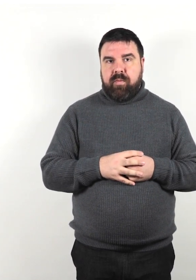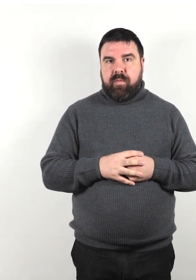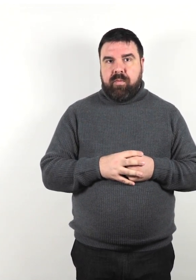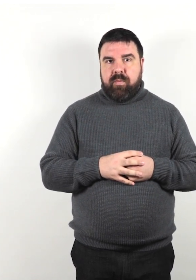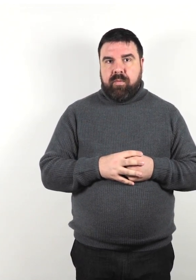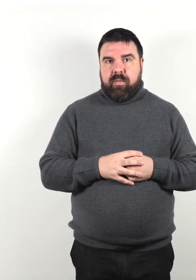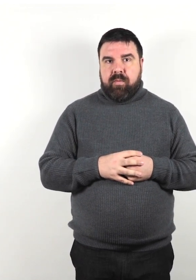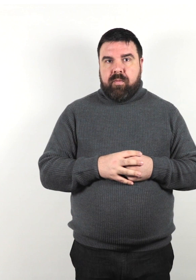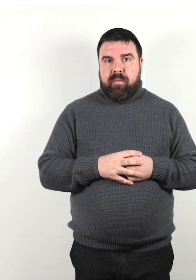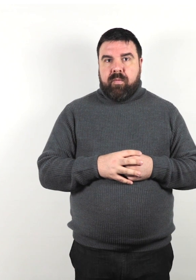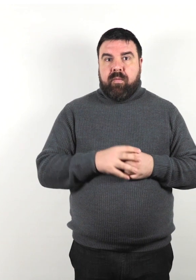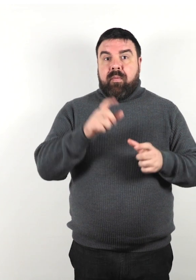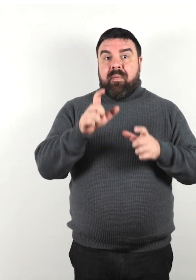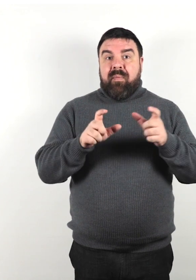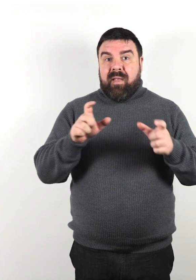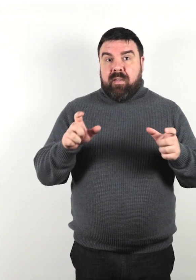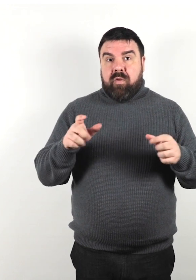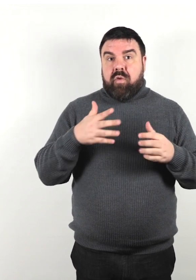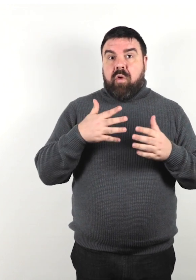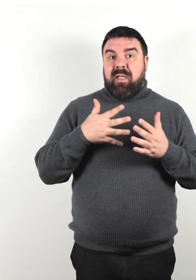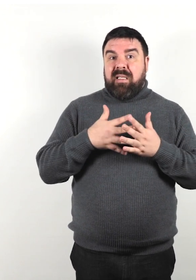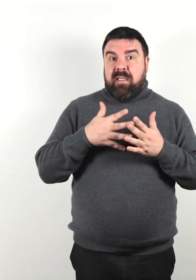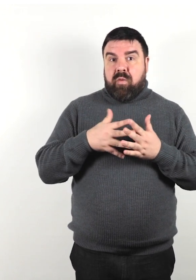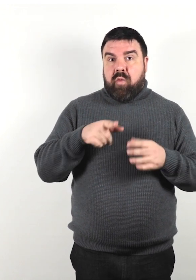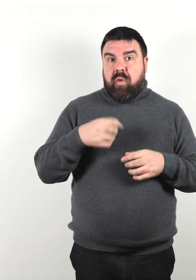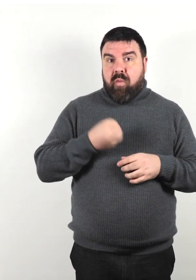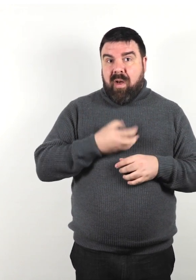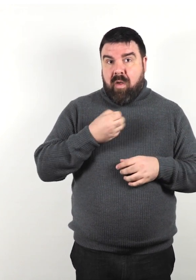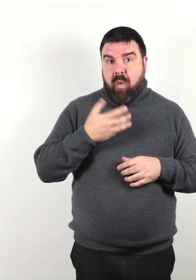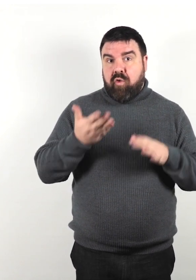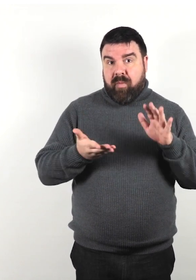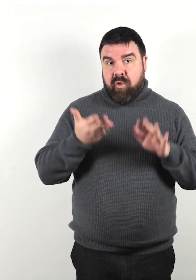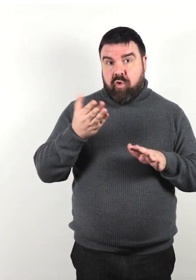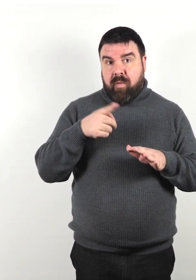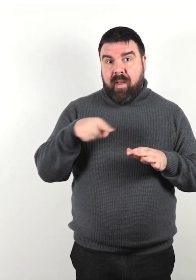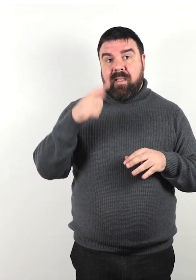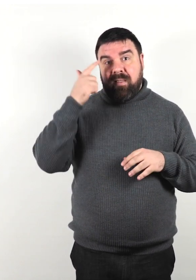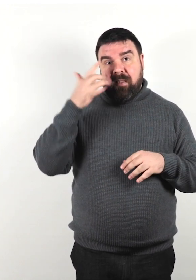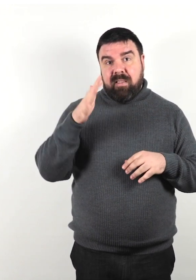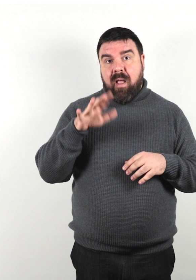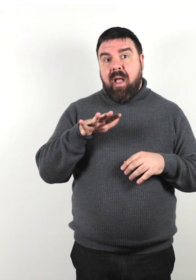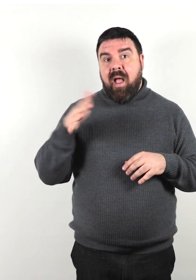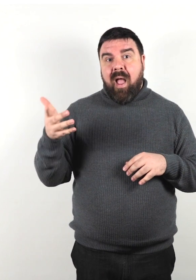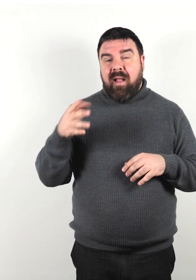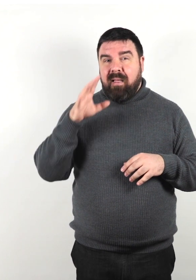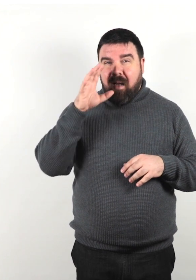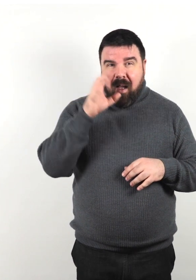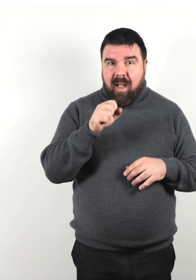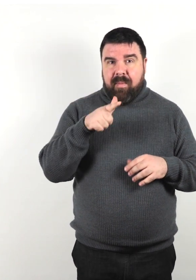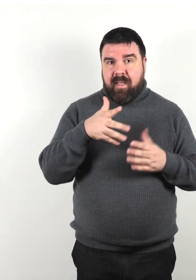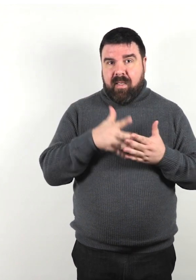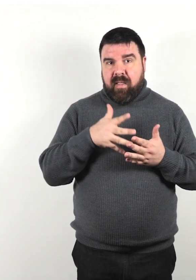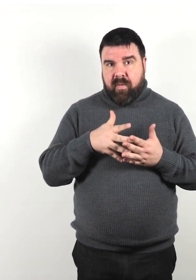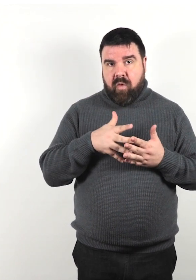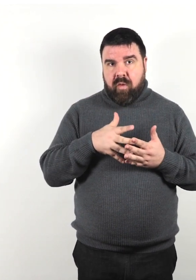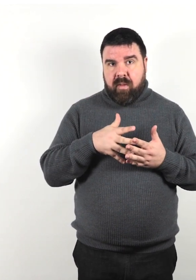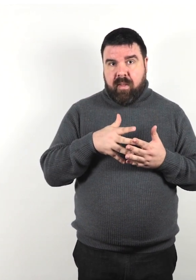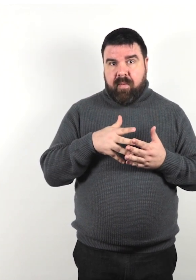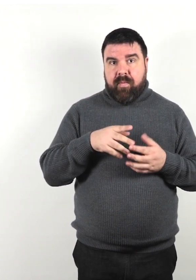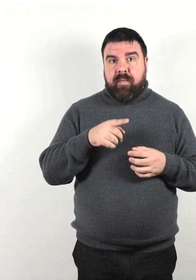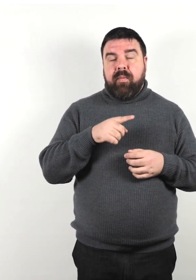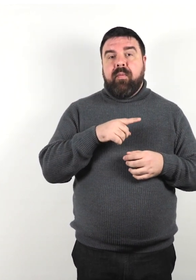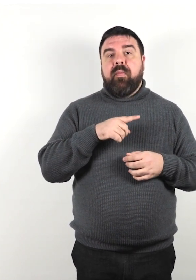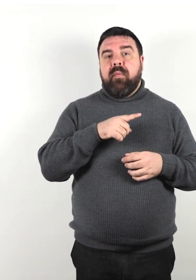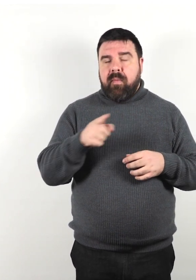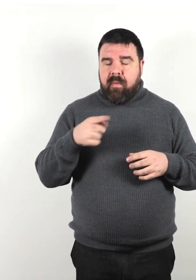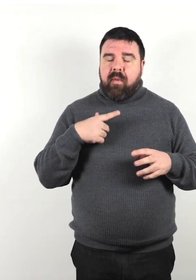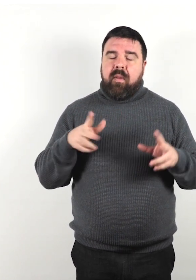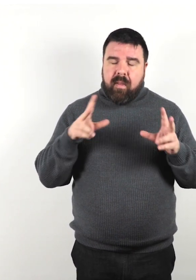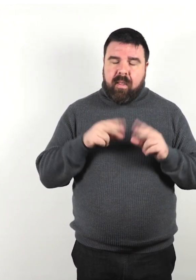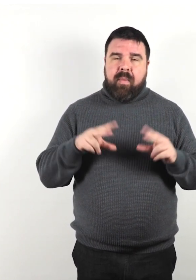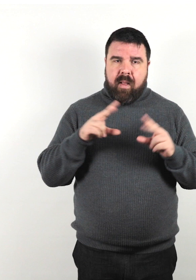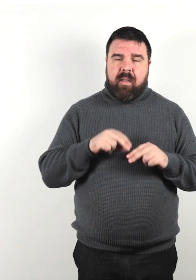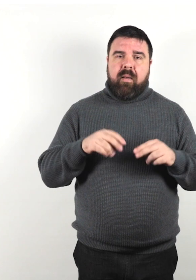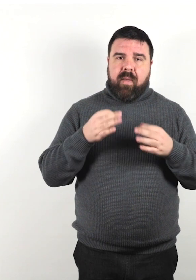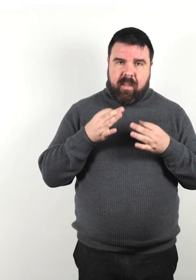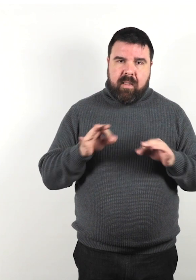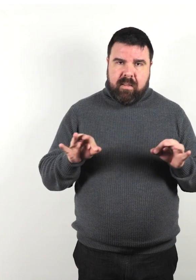La maggior parte delle persone con disturbo del linguaggio sa che gli altri hanno difficoltà a capirli ed è molto ben disposta a ripetersi